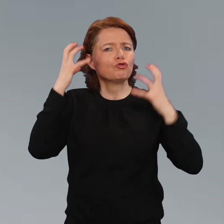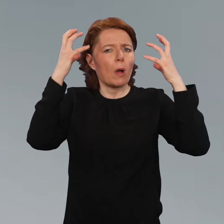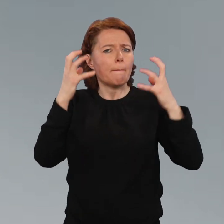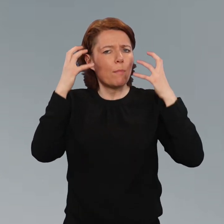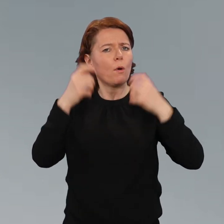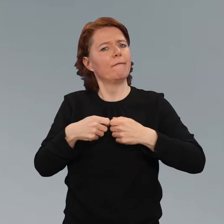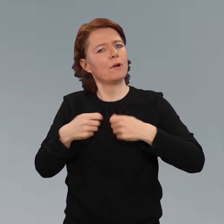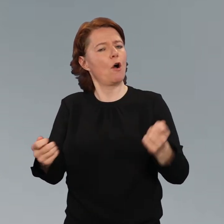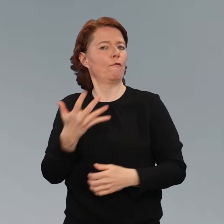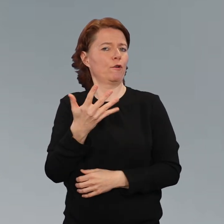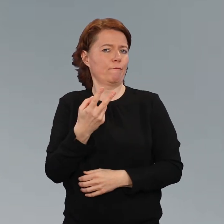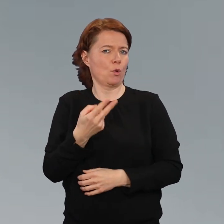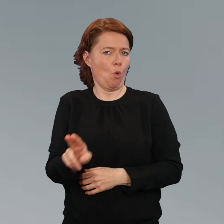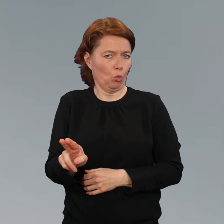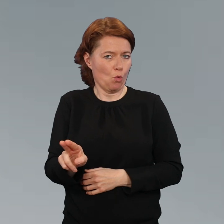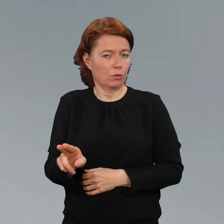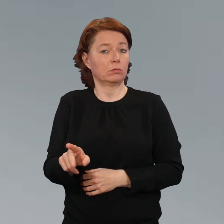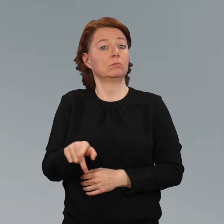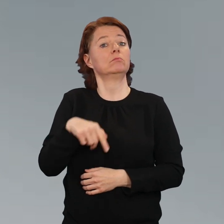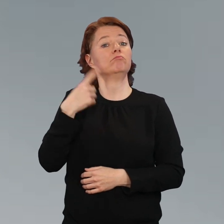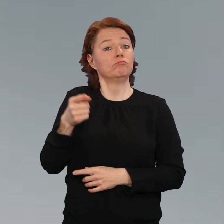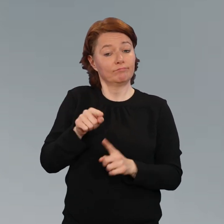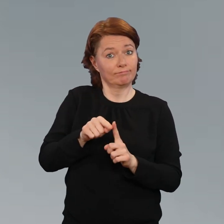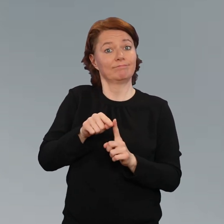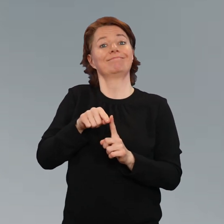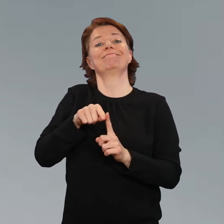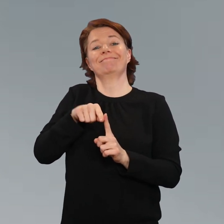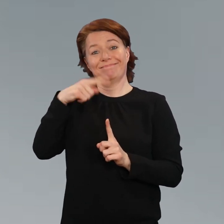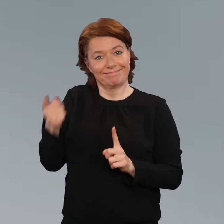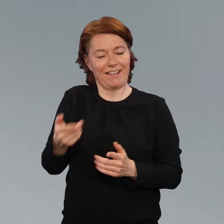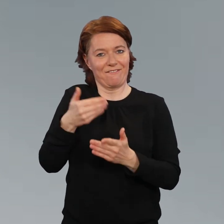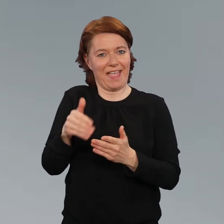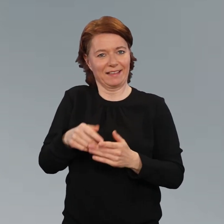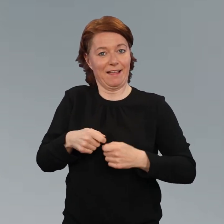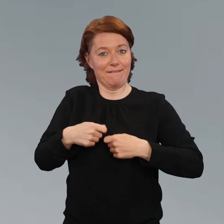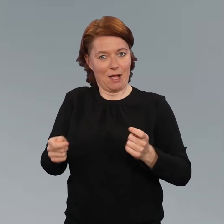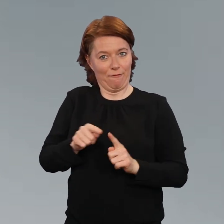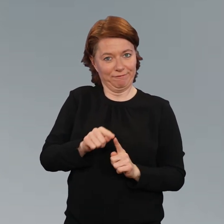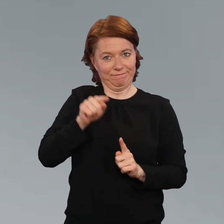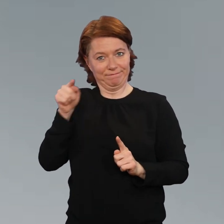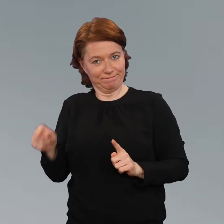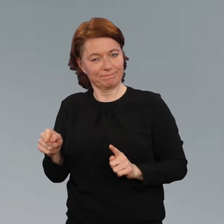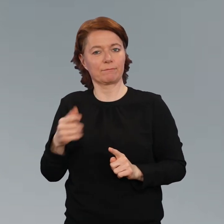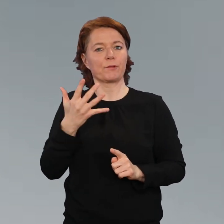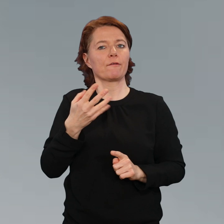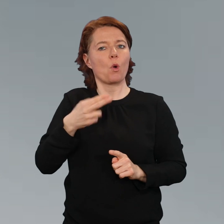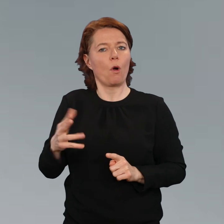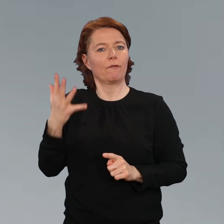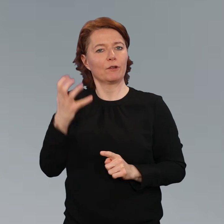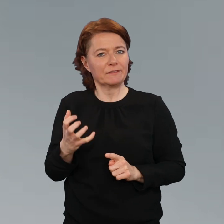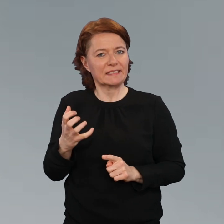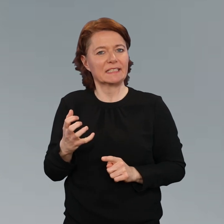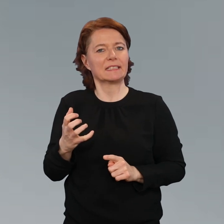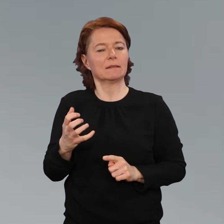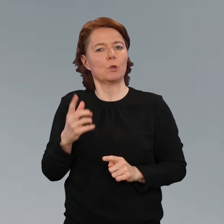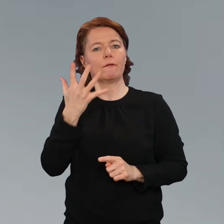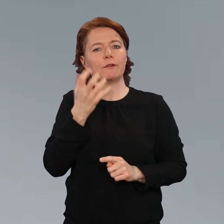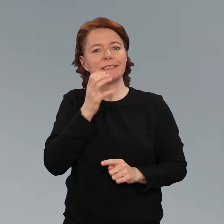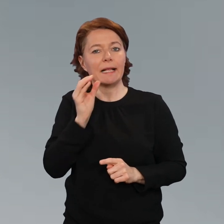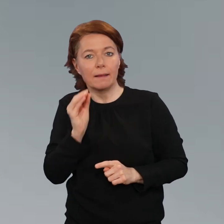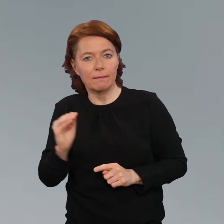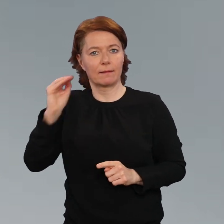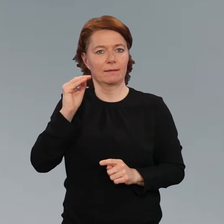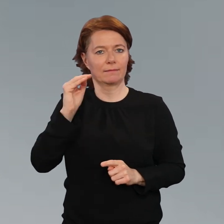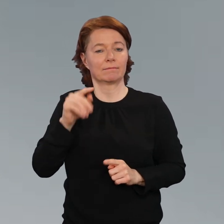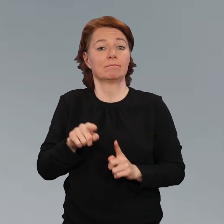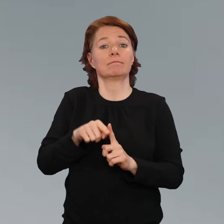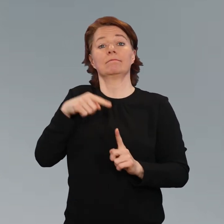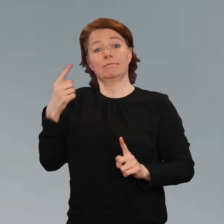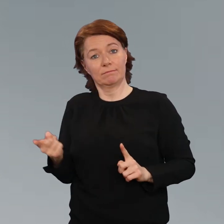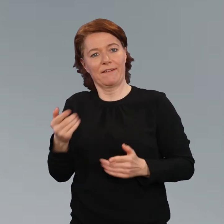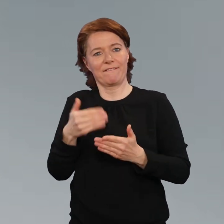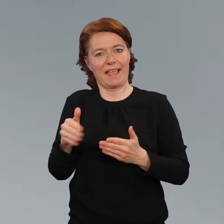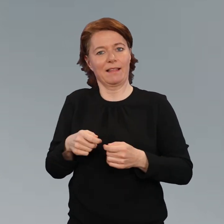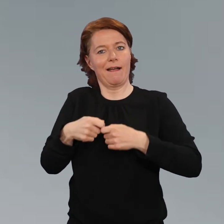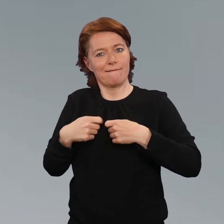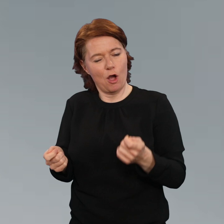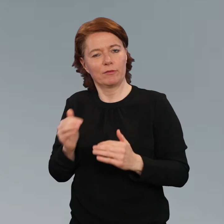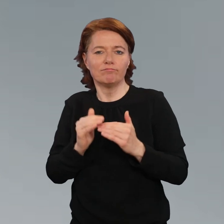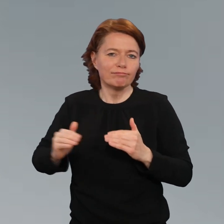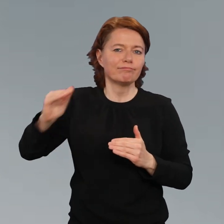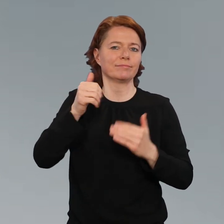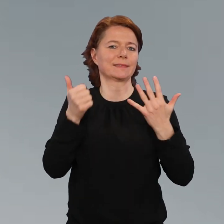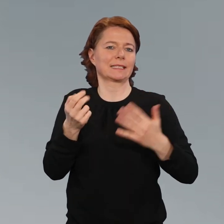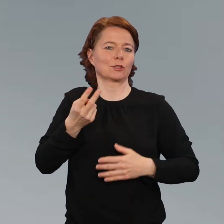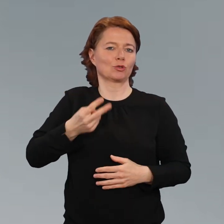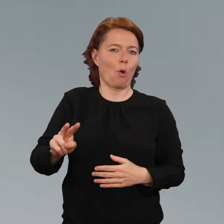für 5 Euro. Person B verkauft das Shampoo an Person C für 5,50 Euro, also 50 Cent mehr. Person C verkauft das Shampoo